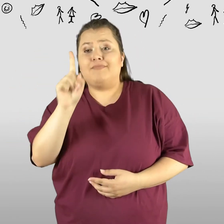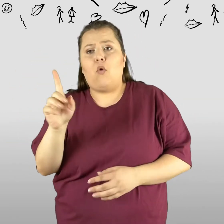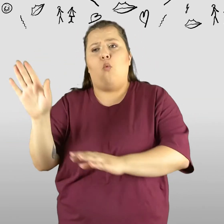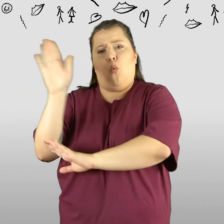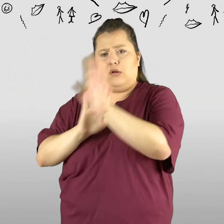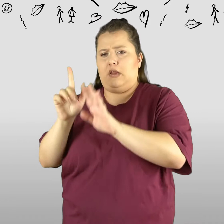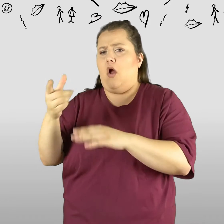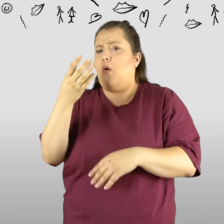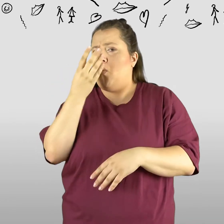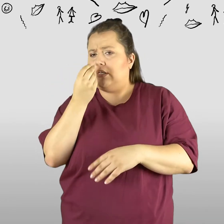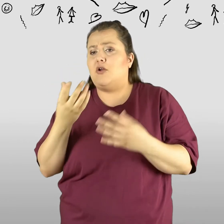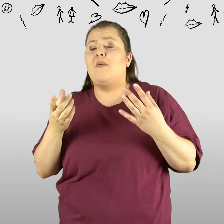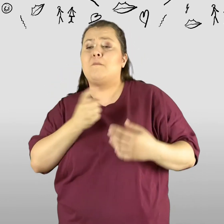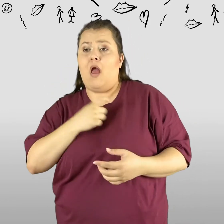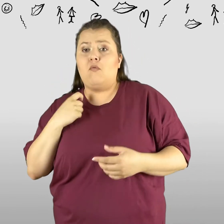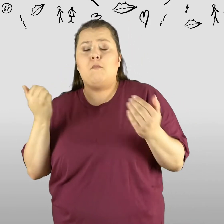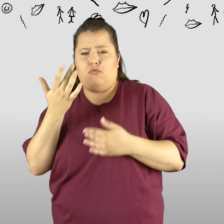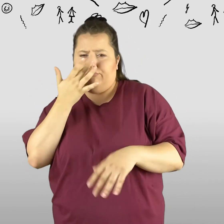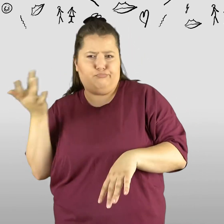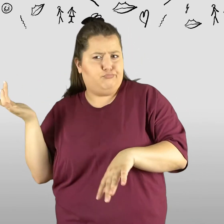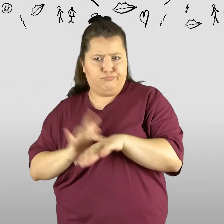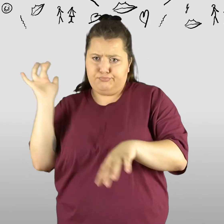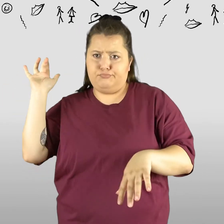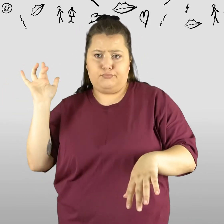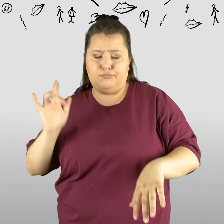Unikajmy jednak chusteczek perfumowanych, bo mogą nas podrażnić.